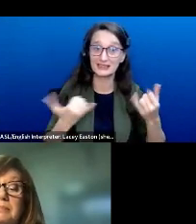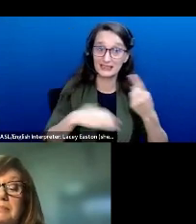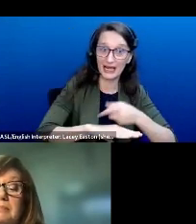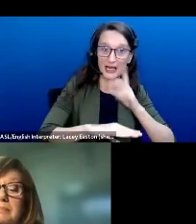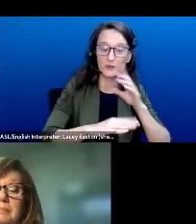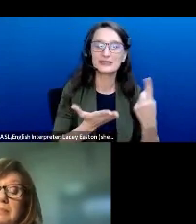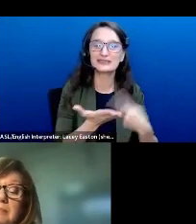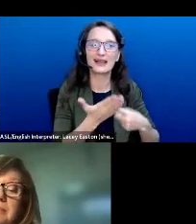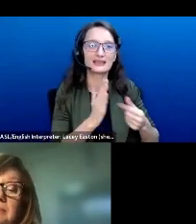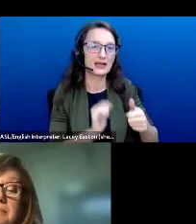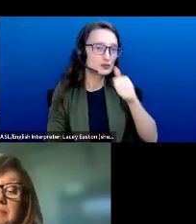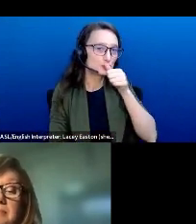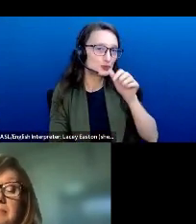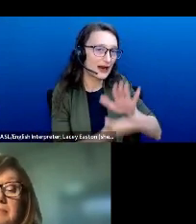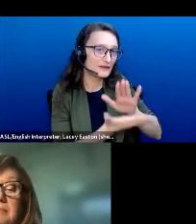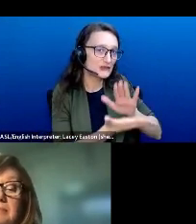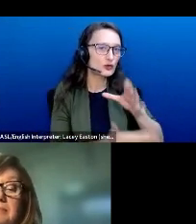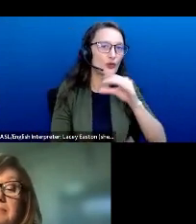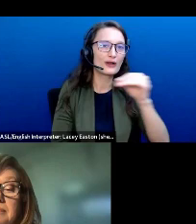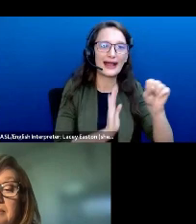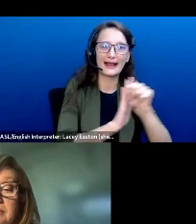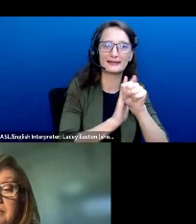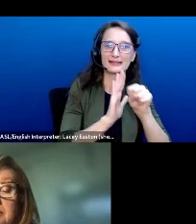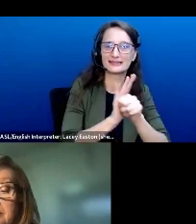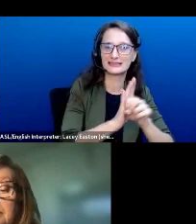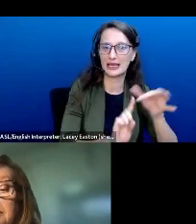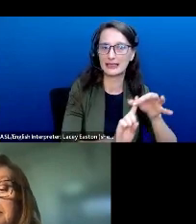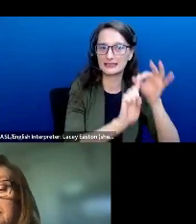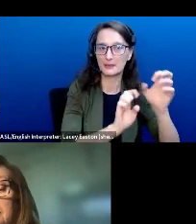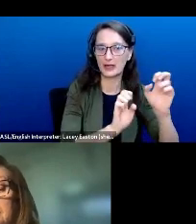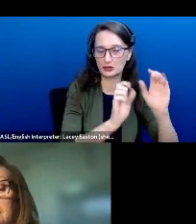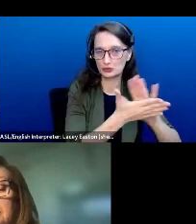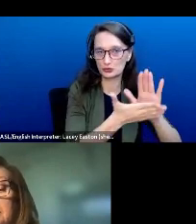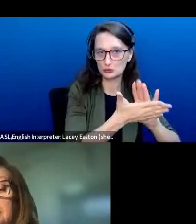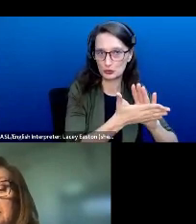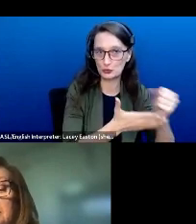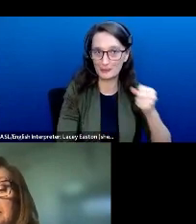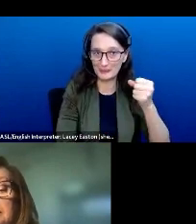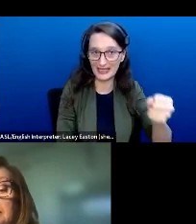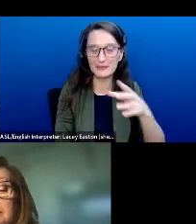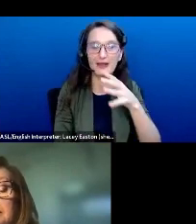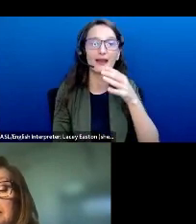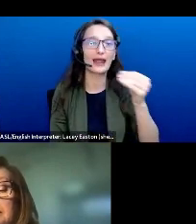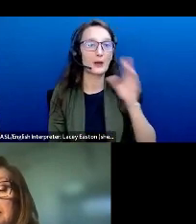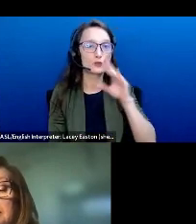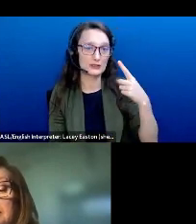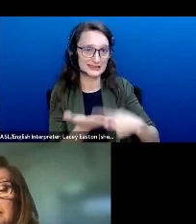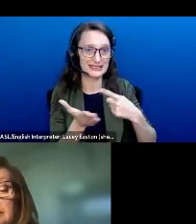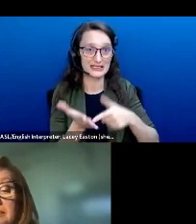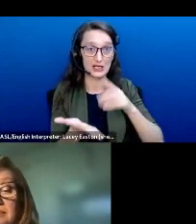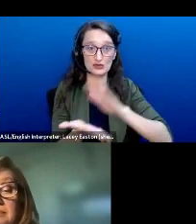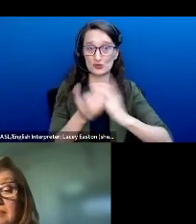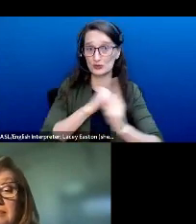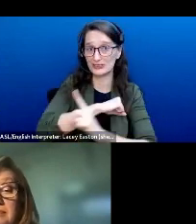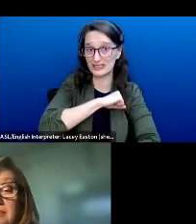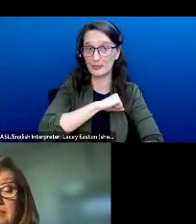las escuelas especiales estatales. También hablaremos sobre la disciplina escolar y la resolución de desacuerdos. Siguiente diapositiva,